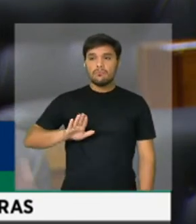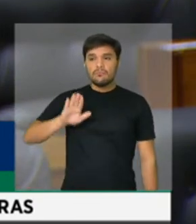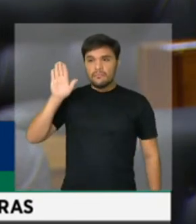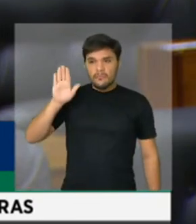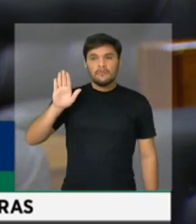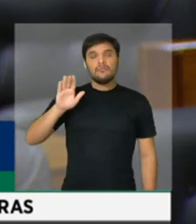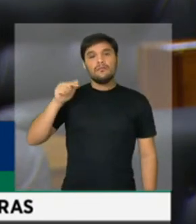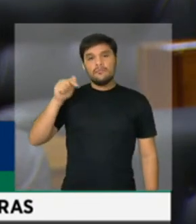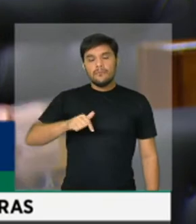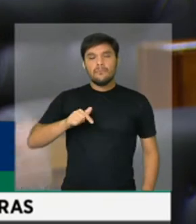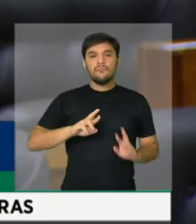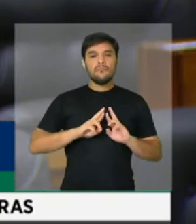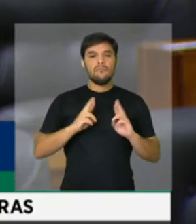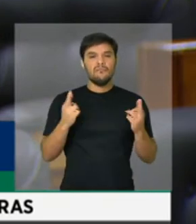QUE JÁ FOI FORMALMENTE APRESENTADO PRA QUE ESSE